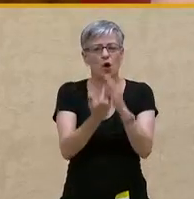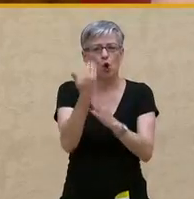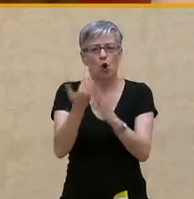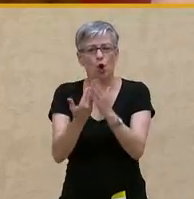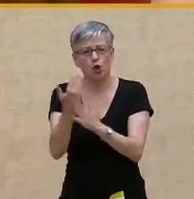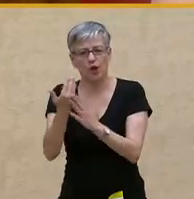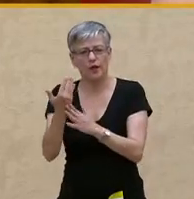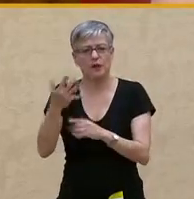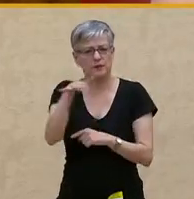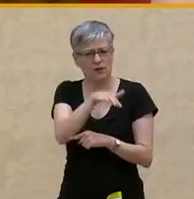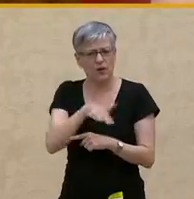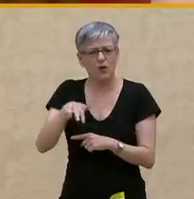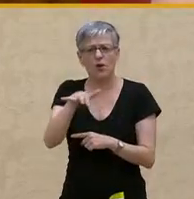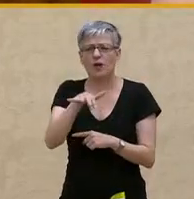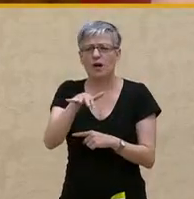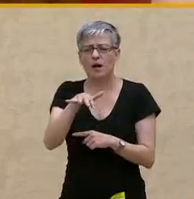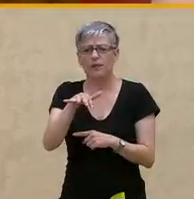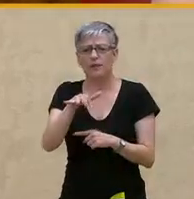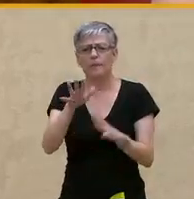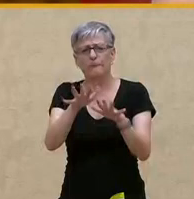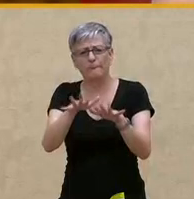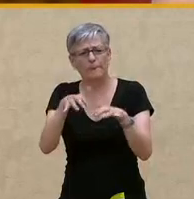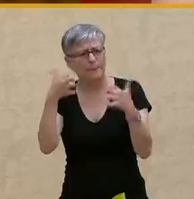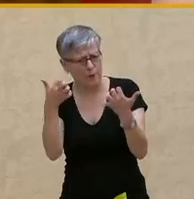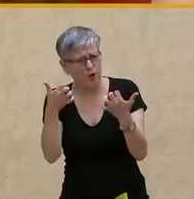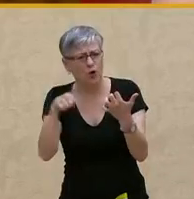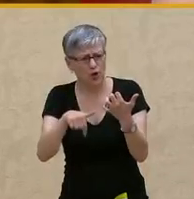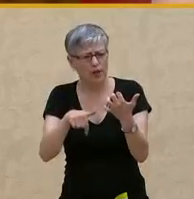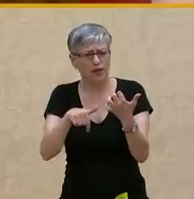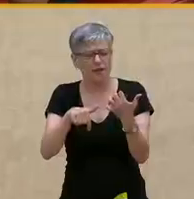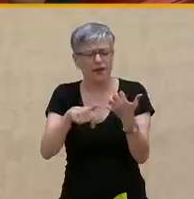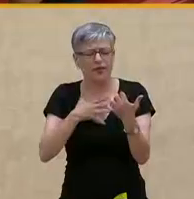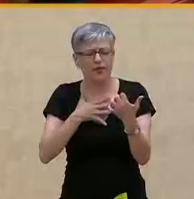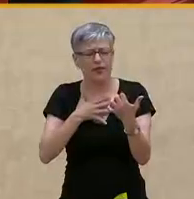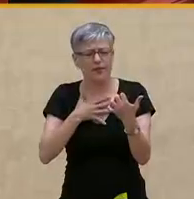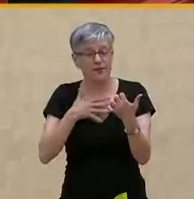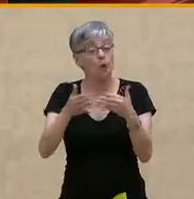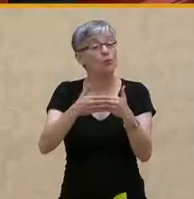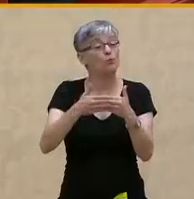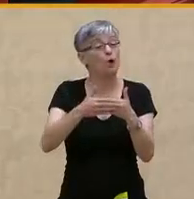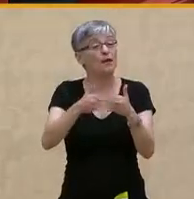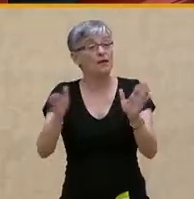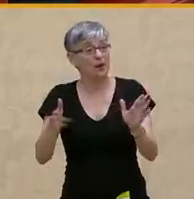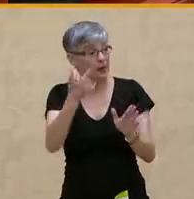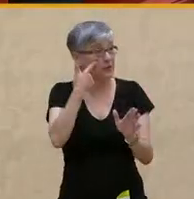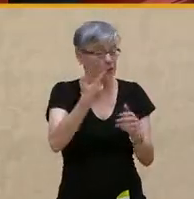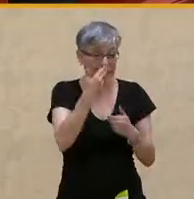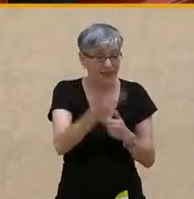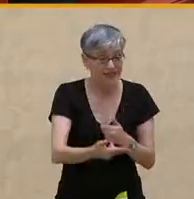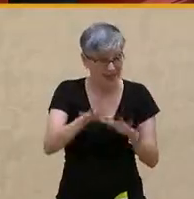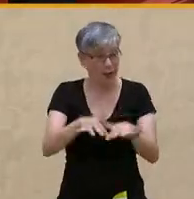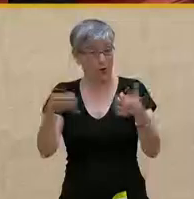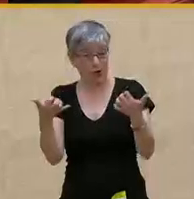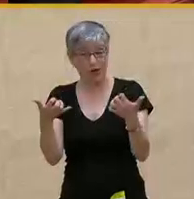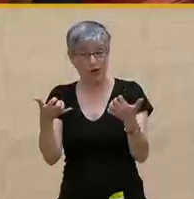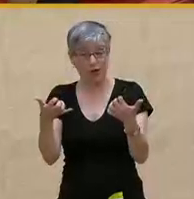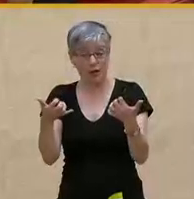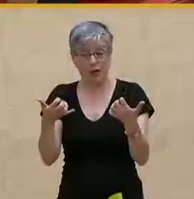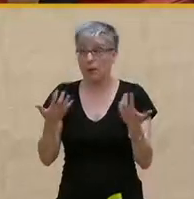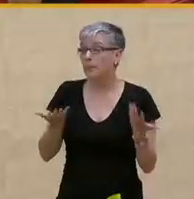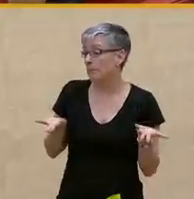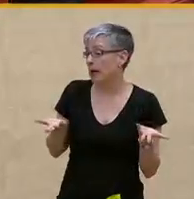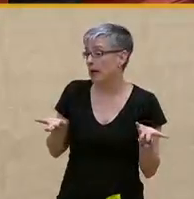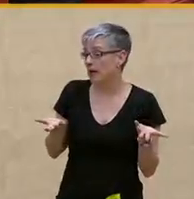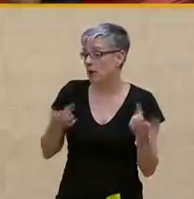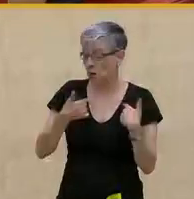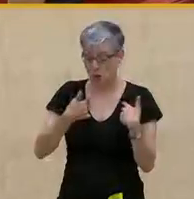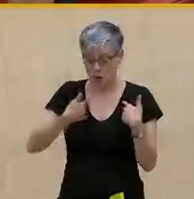de congresos, yo sé que están haciendo jornadas de puertas abiertas. Para nosotros no son accesibles.